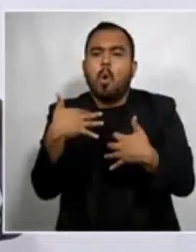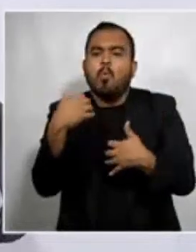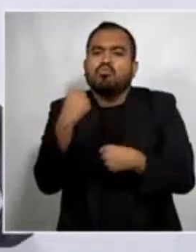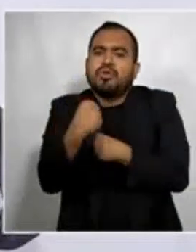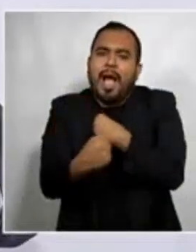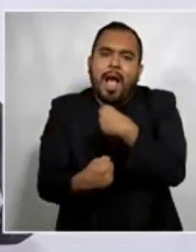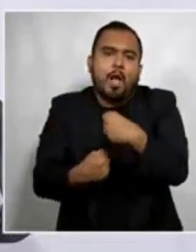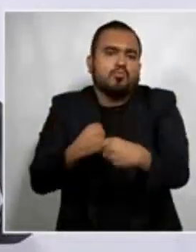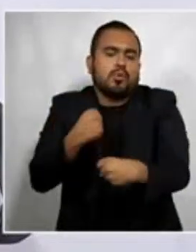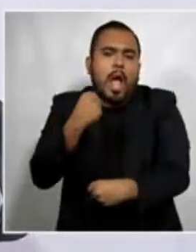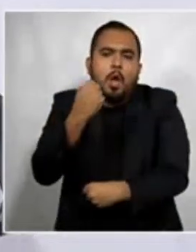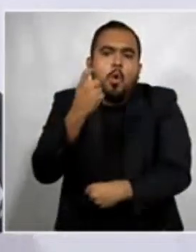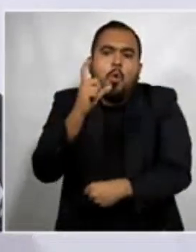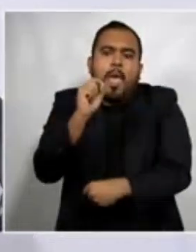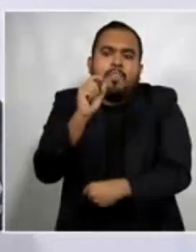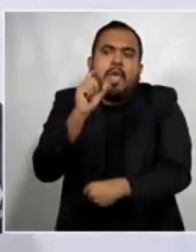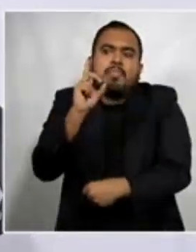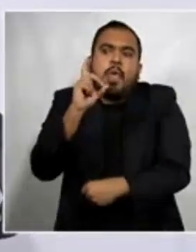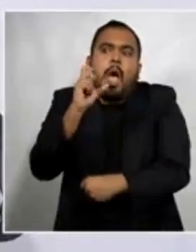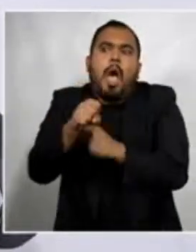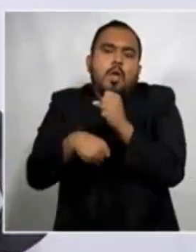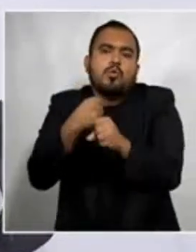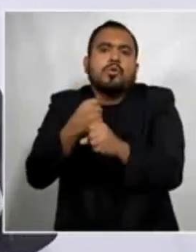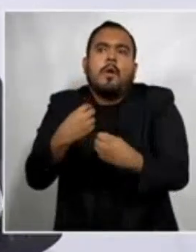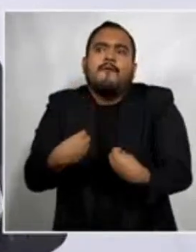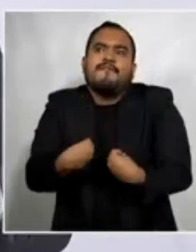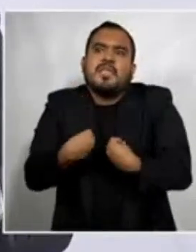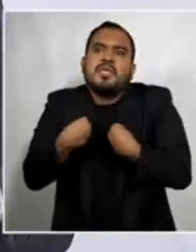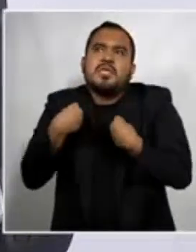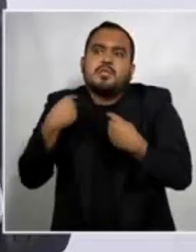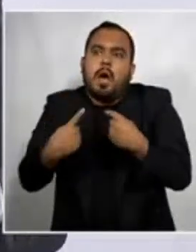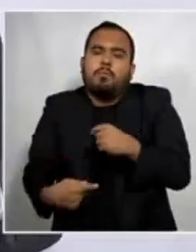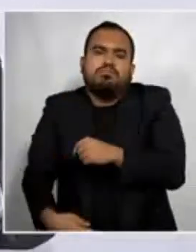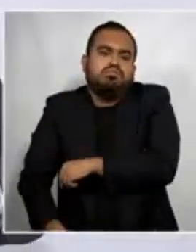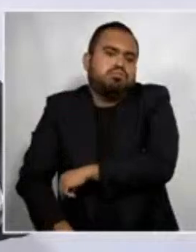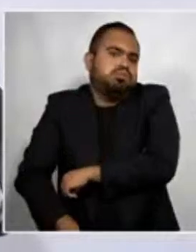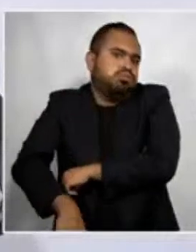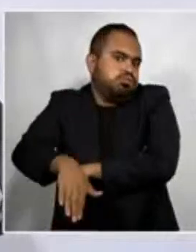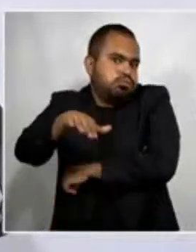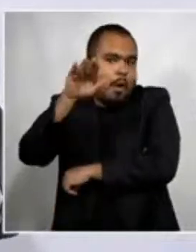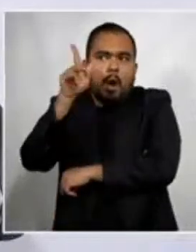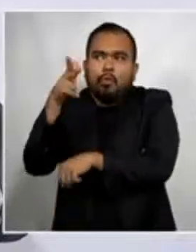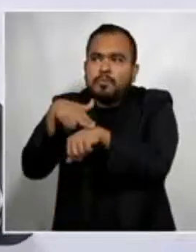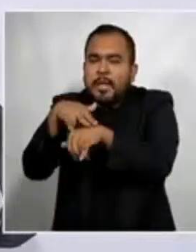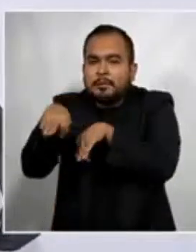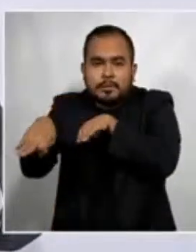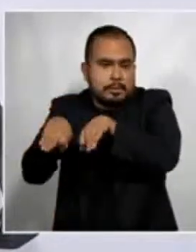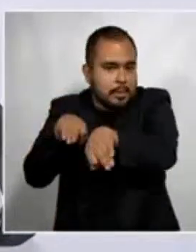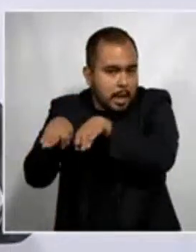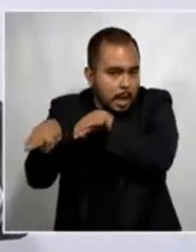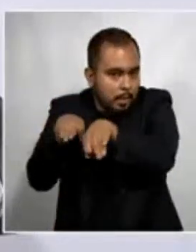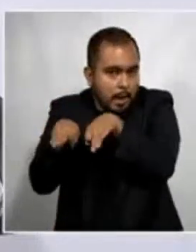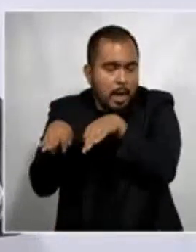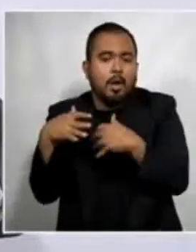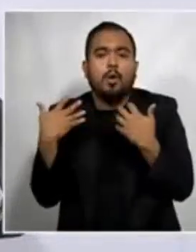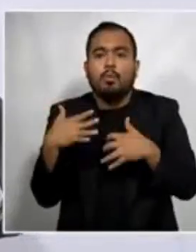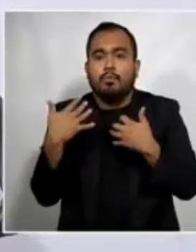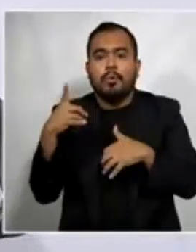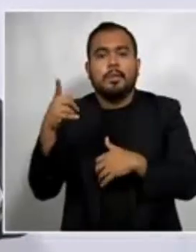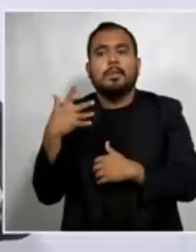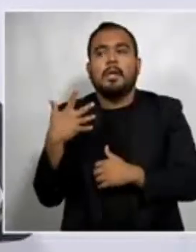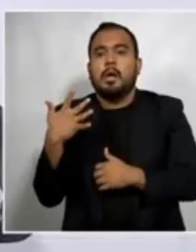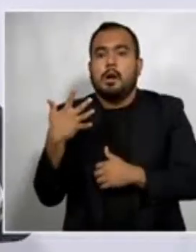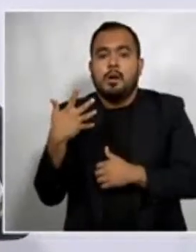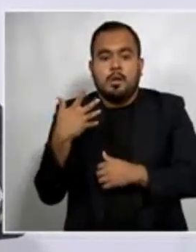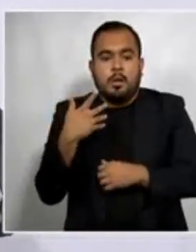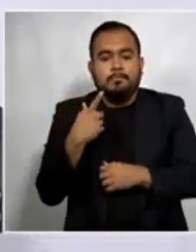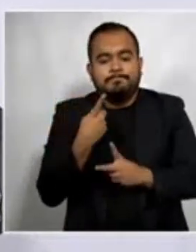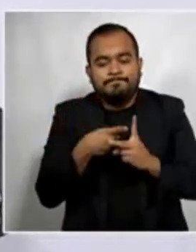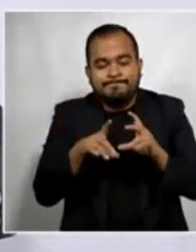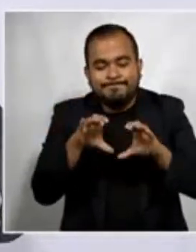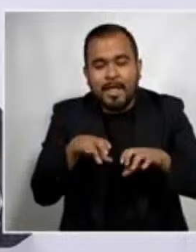incluso su vida entera en ese hospital, desde sus primeros pasos hasta su jubilación. Algunas de